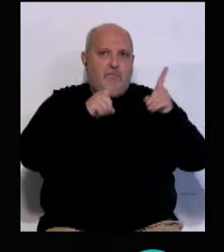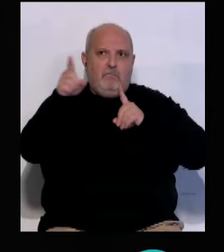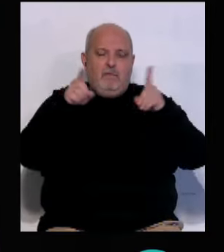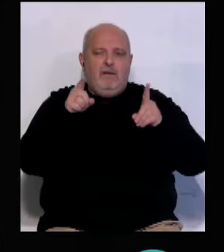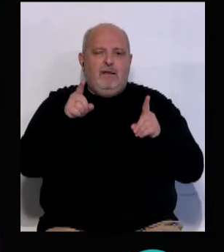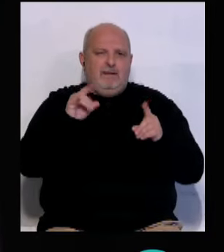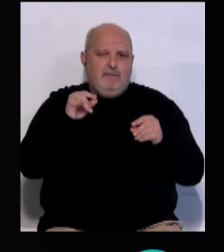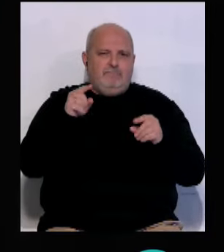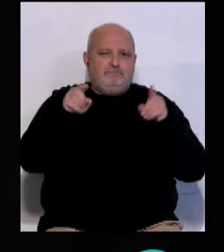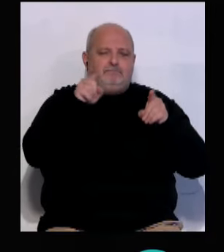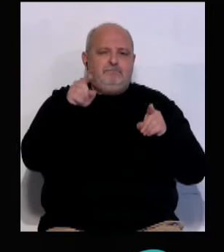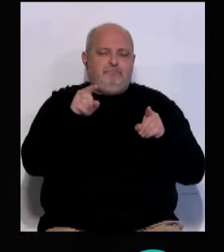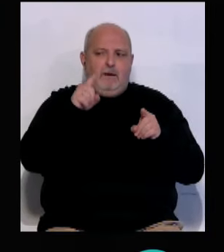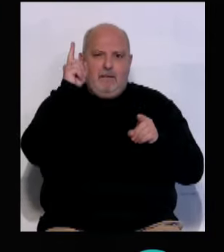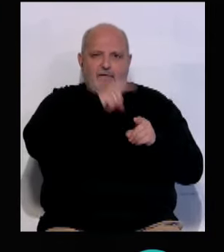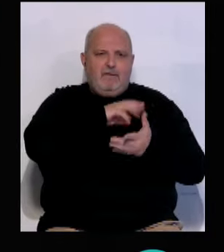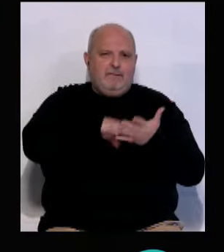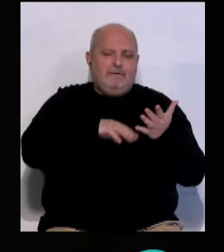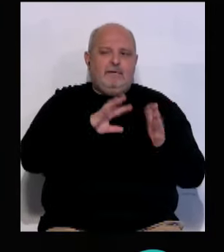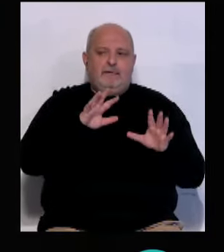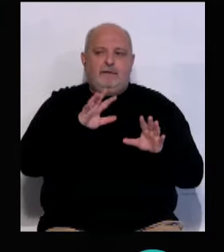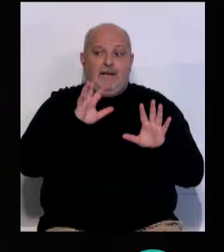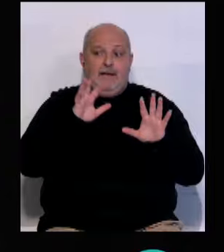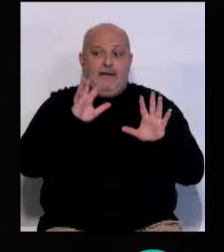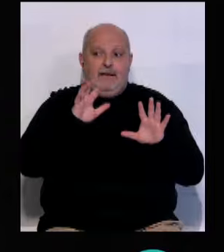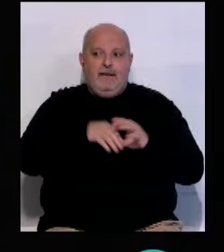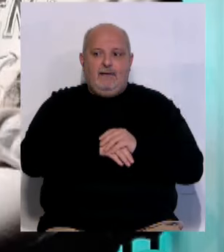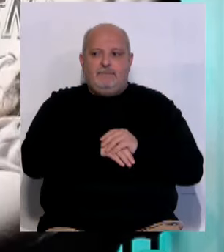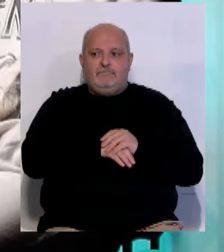elche hay mucha gente del pero también del Madrid el bara claro estamos estamos obviando al Atlético